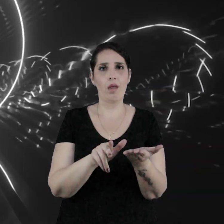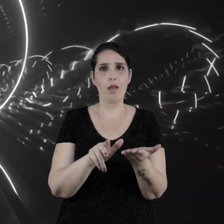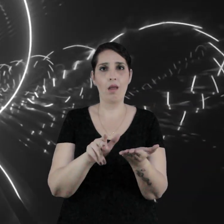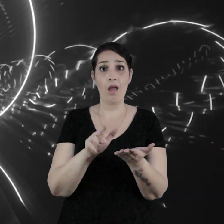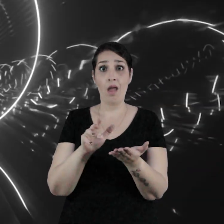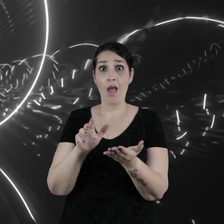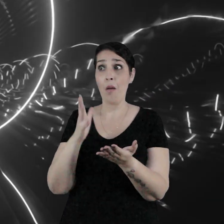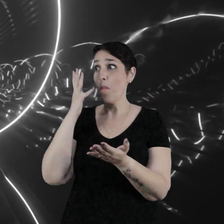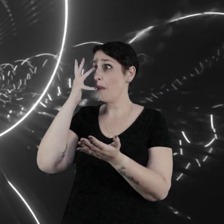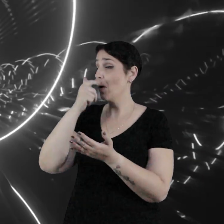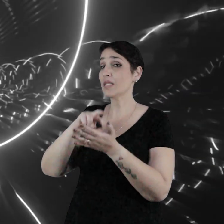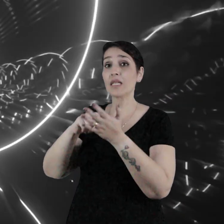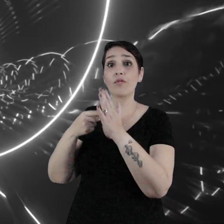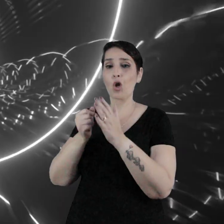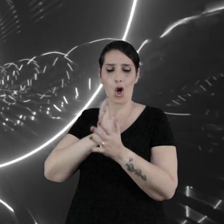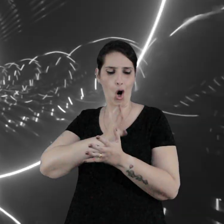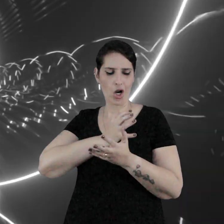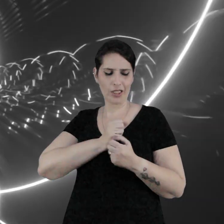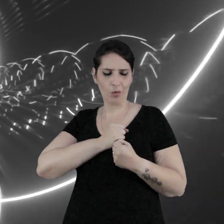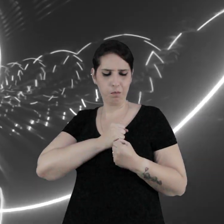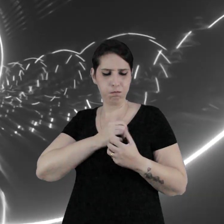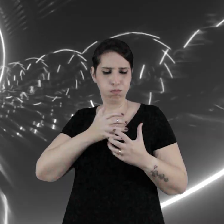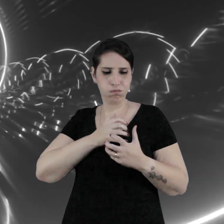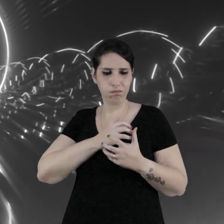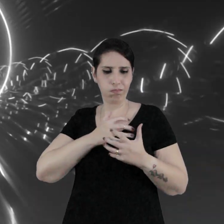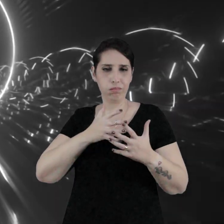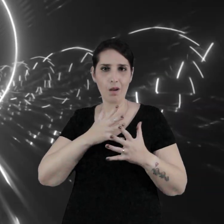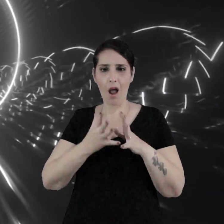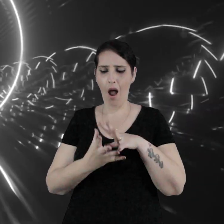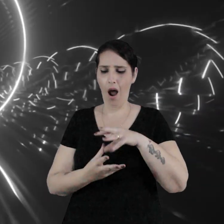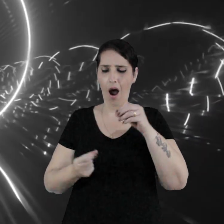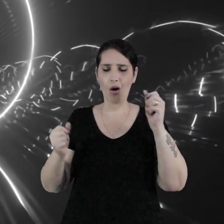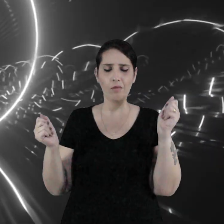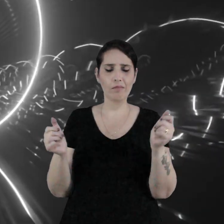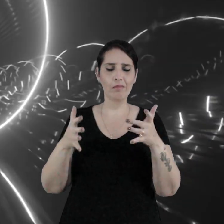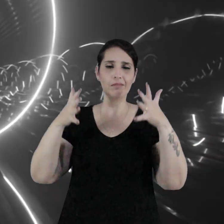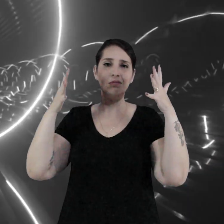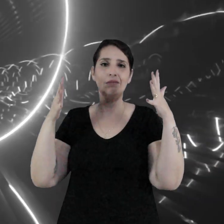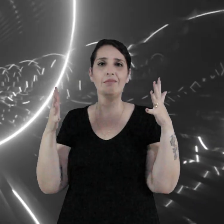E sim um coração inflamado e uma alma encantada.